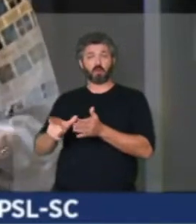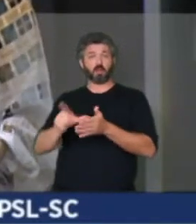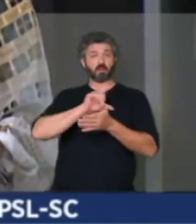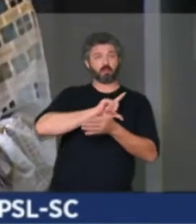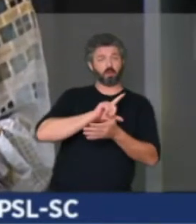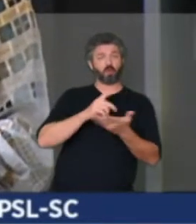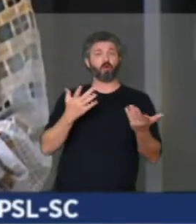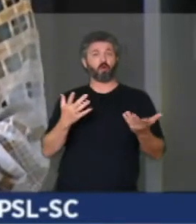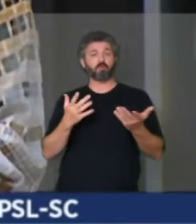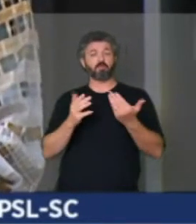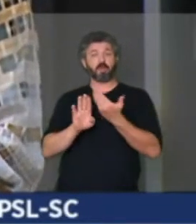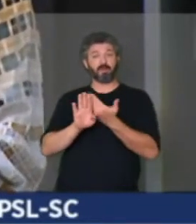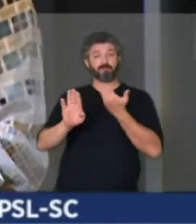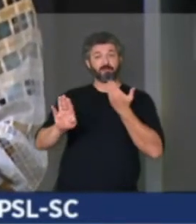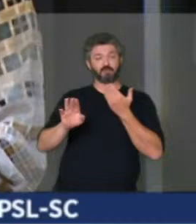ELE SEQUER SE BENEFICIOU JAMAIS SE BENEFICIOU NO